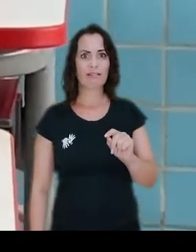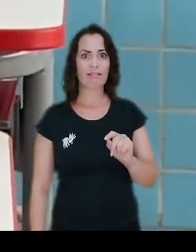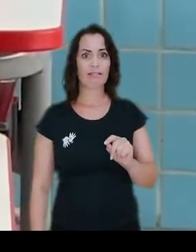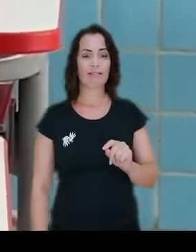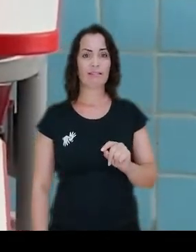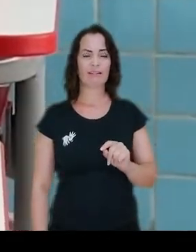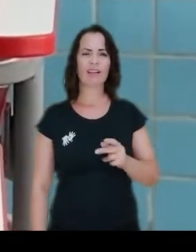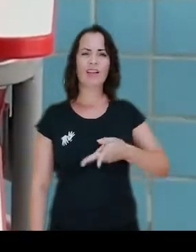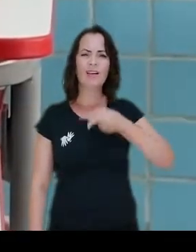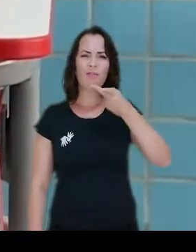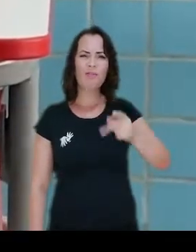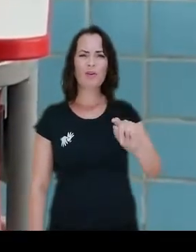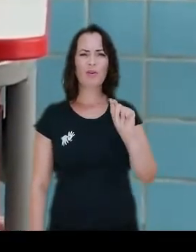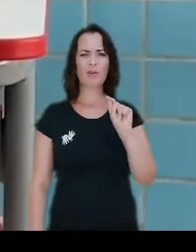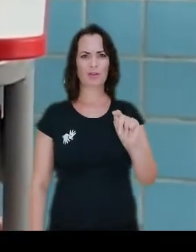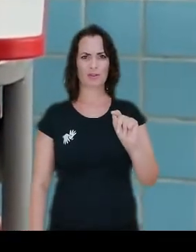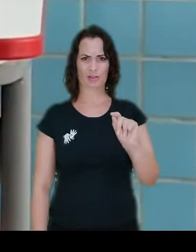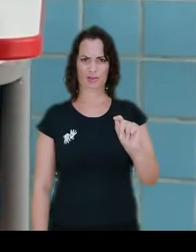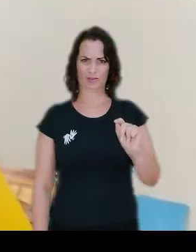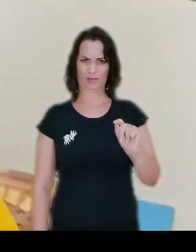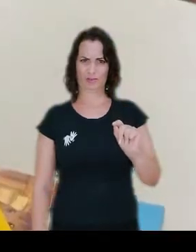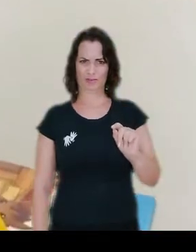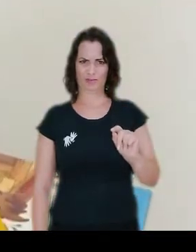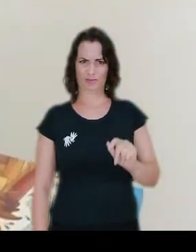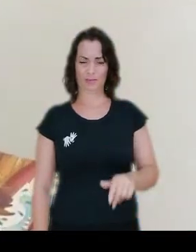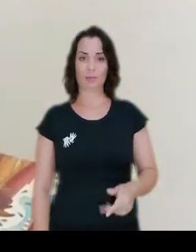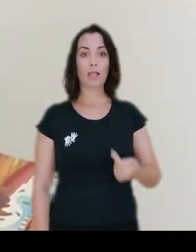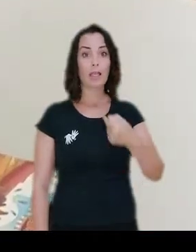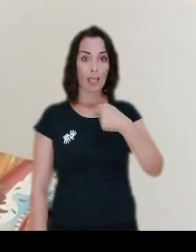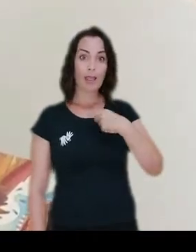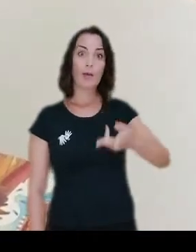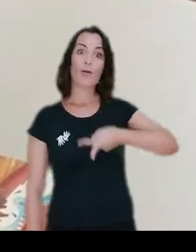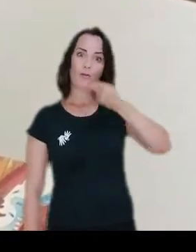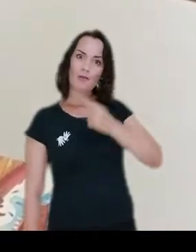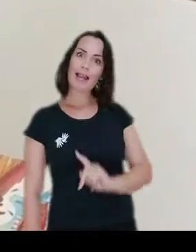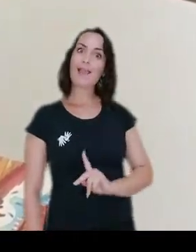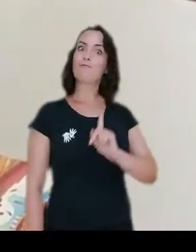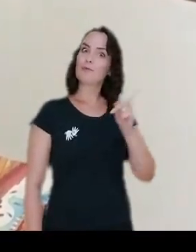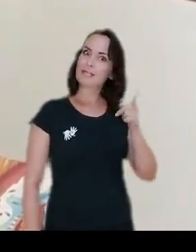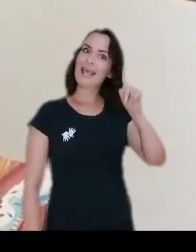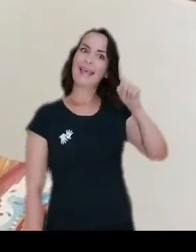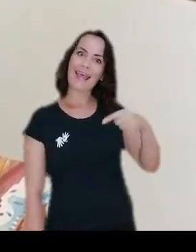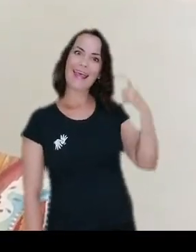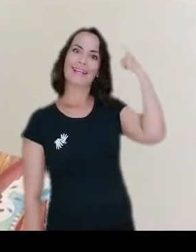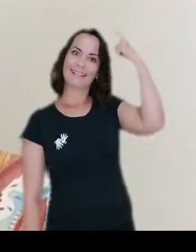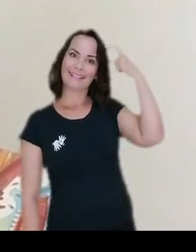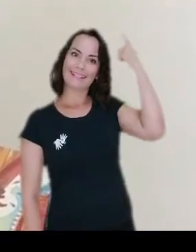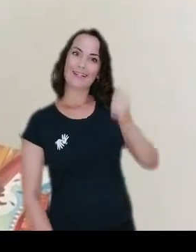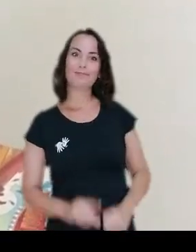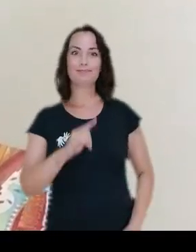O que você disse aí cara? Eu falei que você é o Kiko - this is Kiko